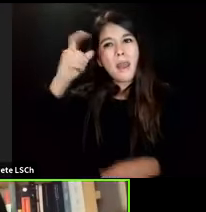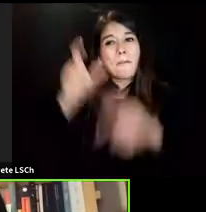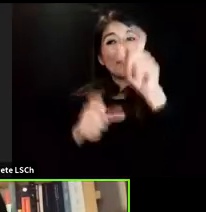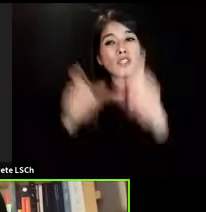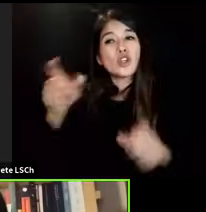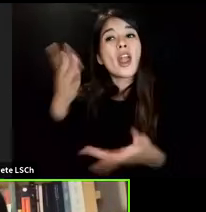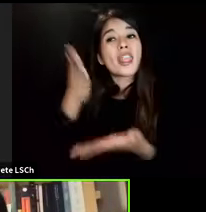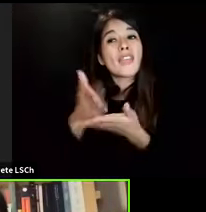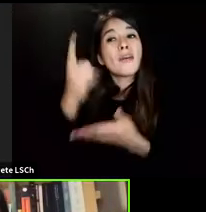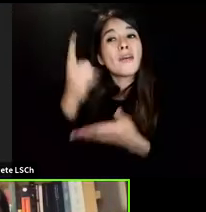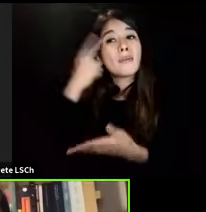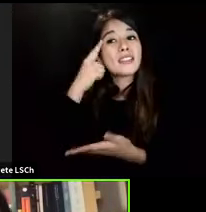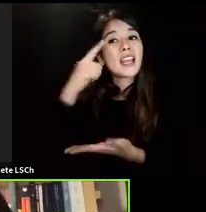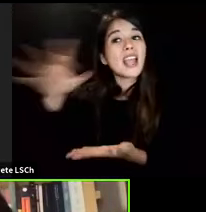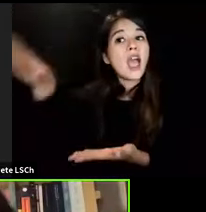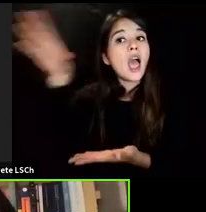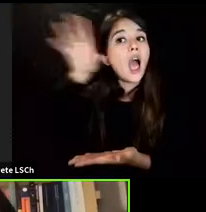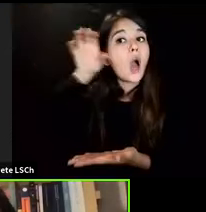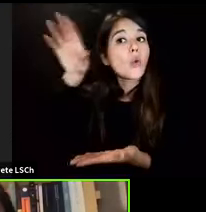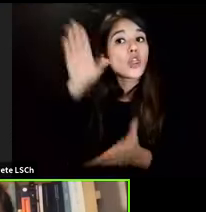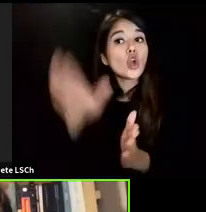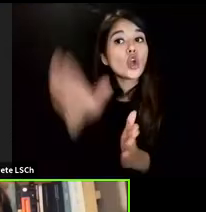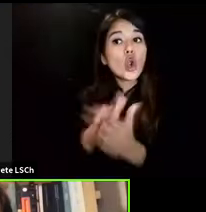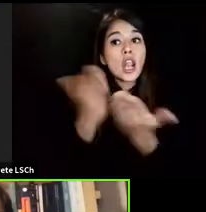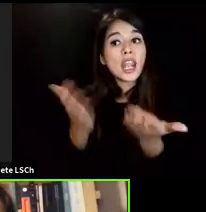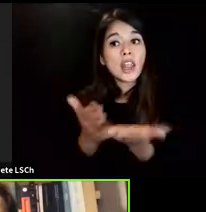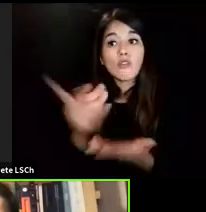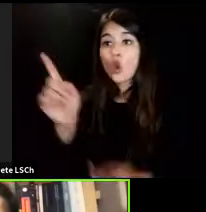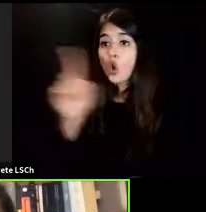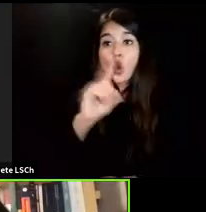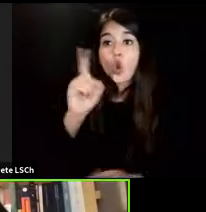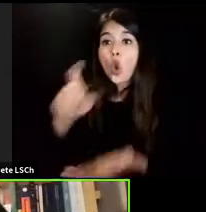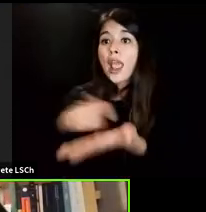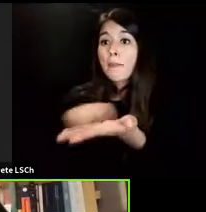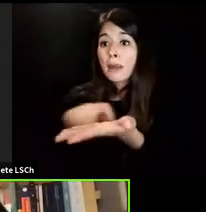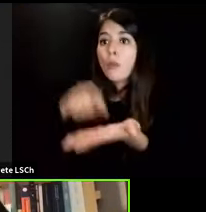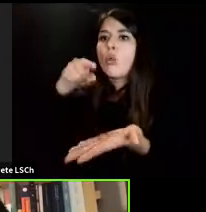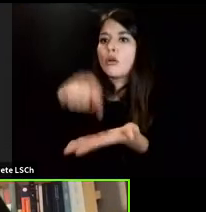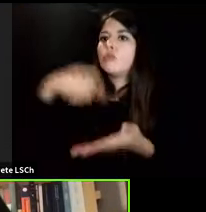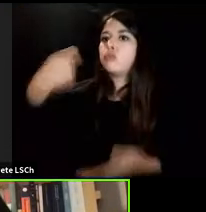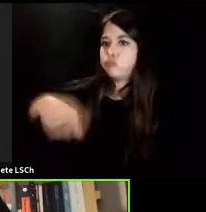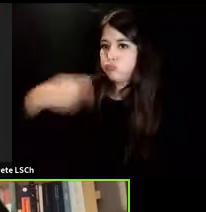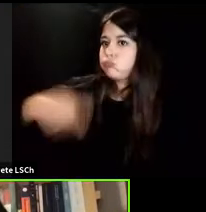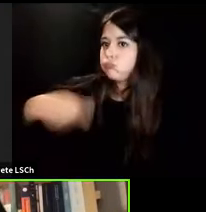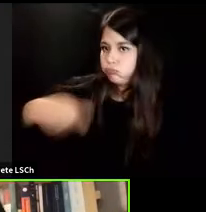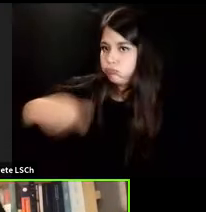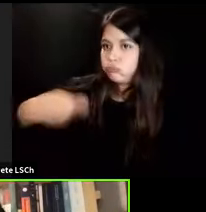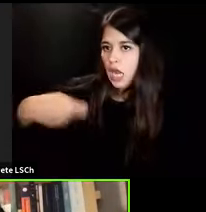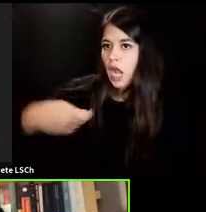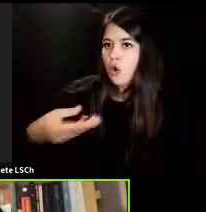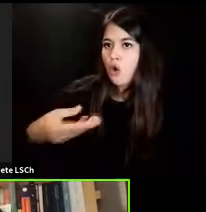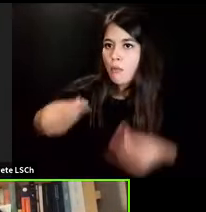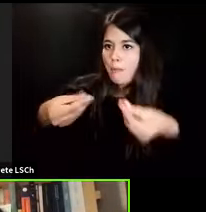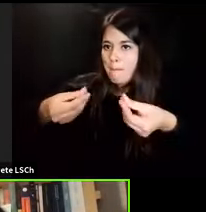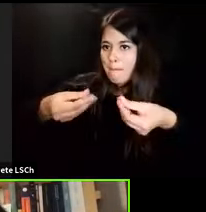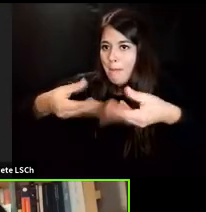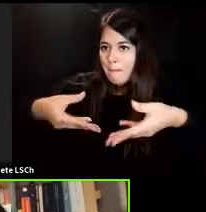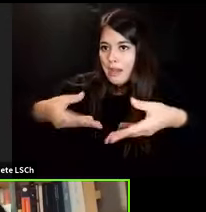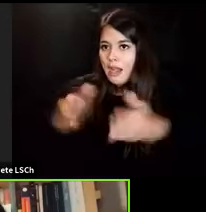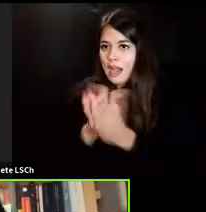no hay que imprimirlo no que ese es un costo importante del libro en papel el audiolibro hay que producirlos y son